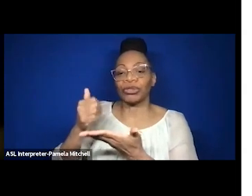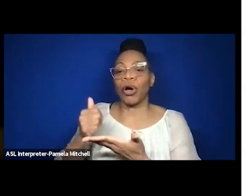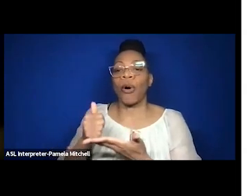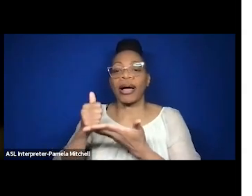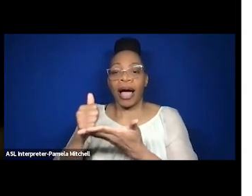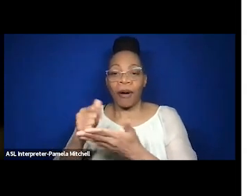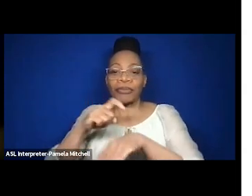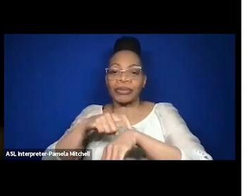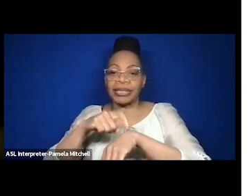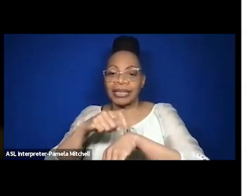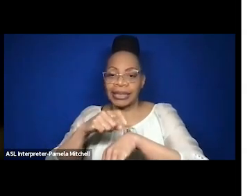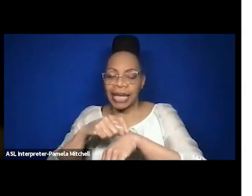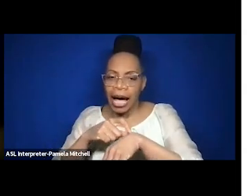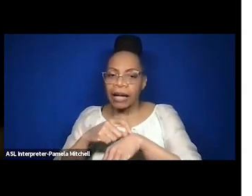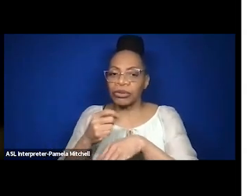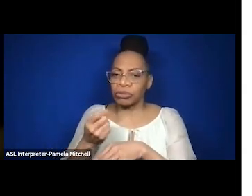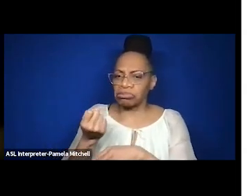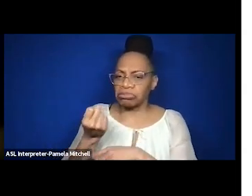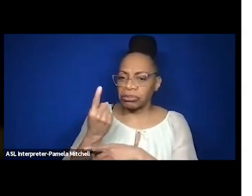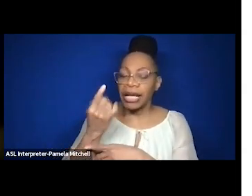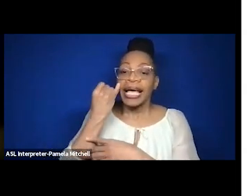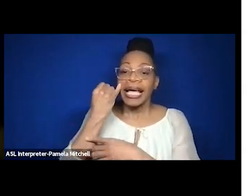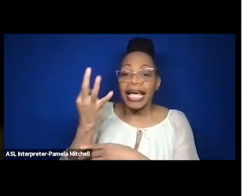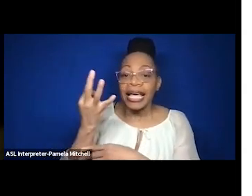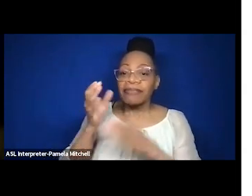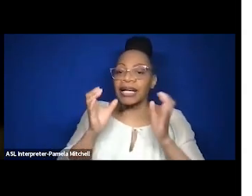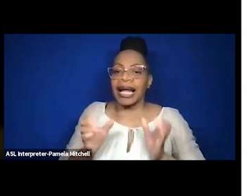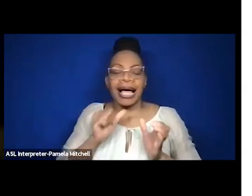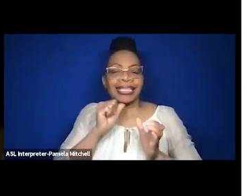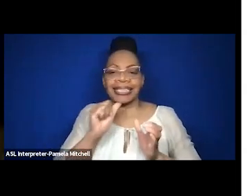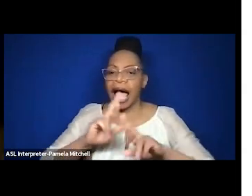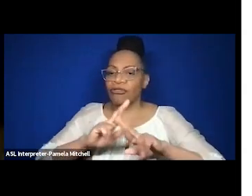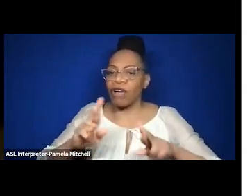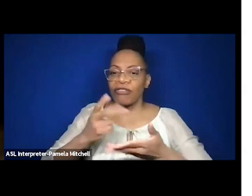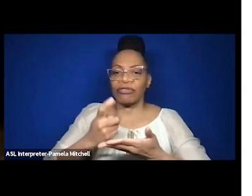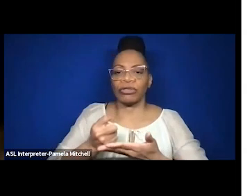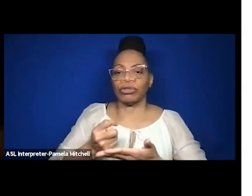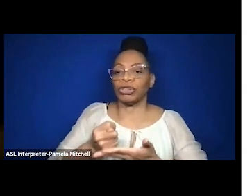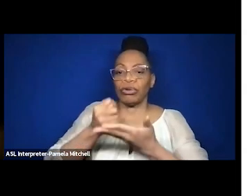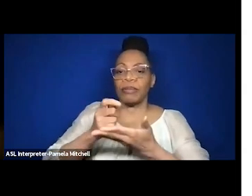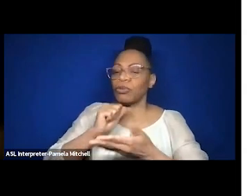mientras los SOAR. Si no están listos para tratamiento, no los obligamos ni los damos de baja del programa